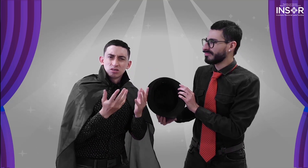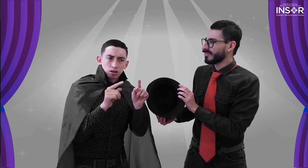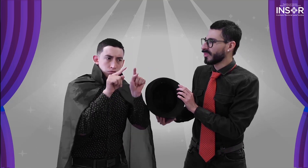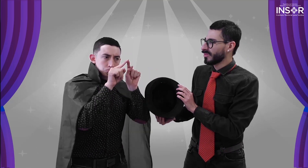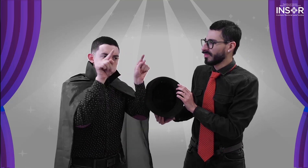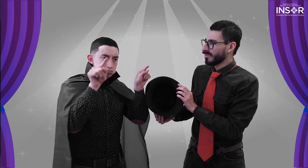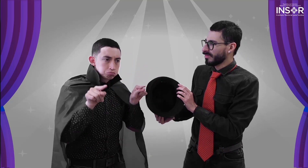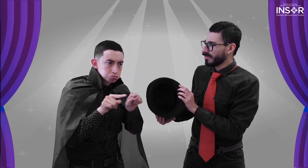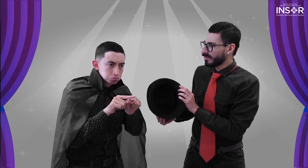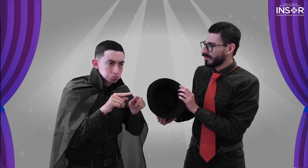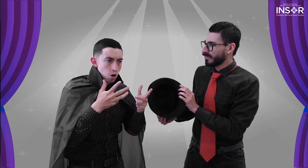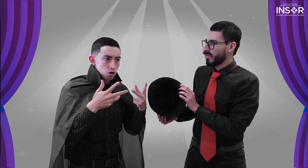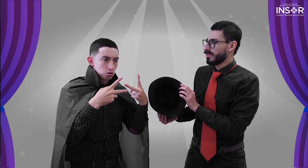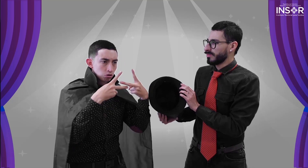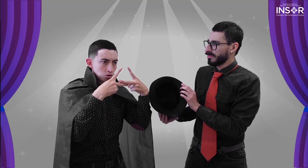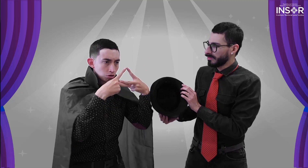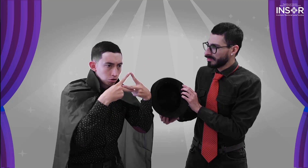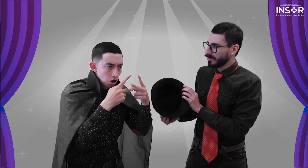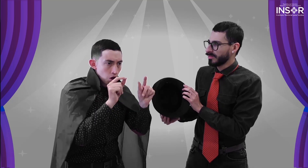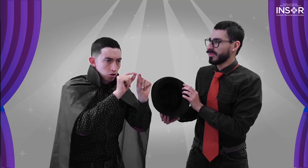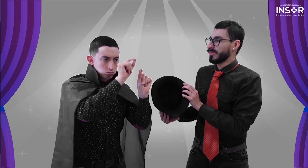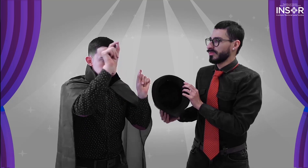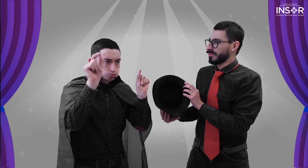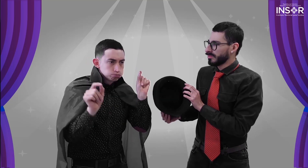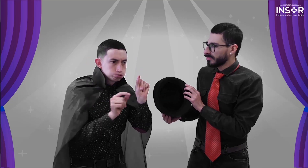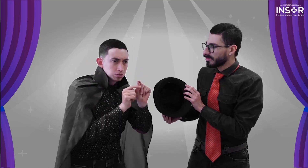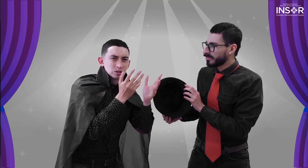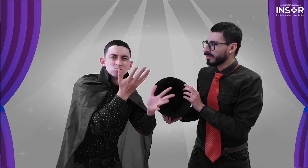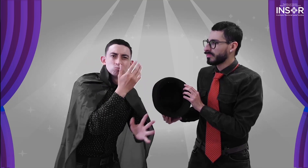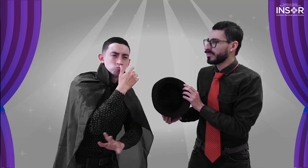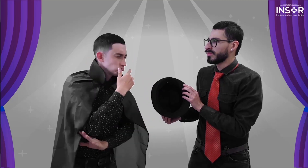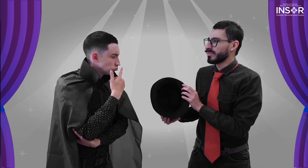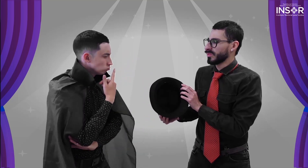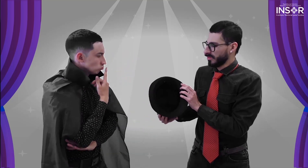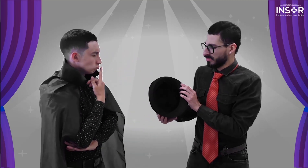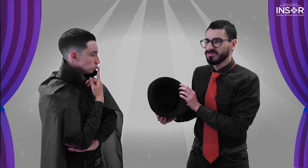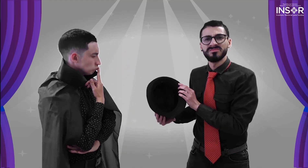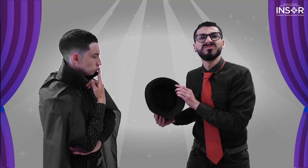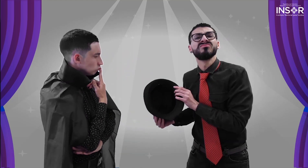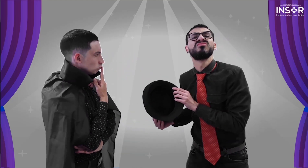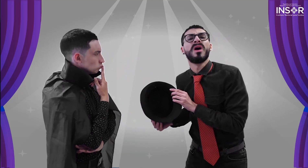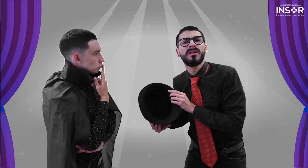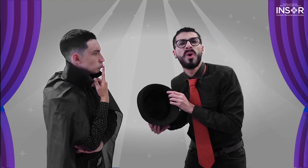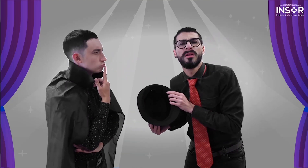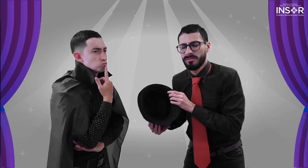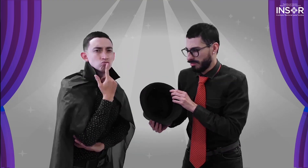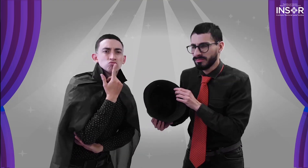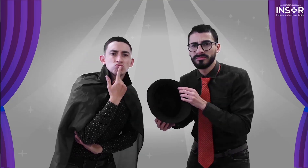¿Cuadrada, triangular, redonda? ¿Cuál forma creen que tiene? ¿Qué forma tiene?